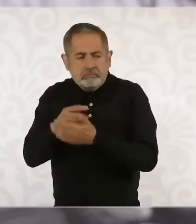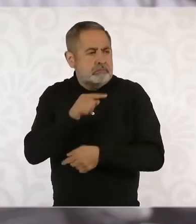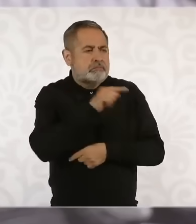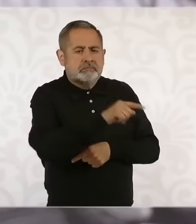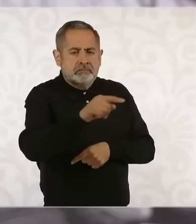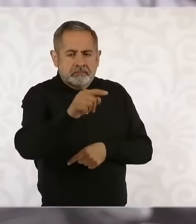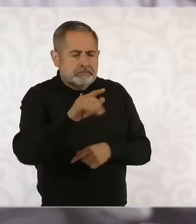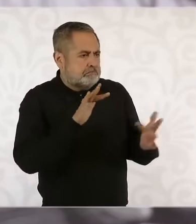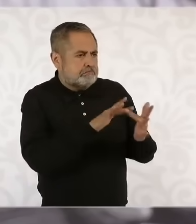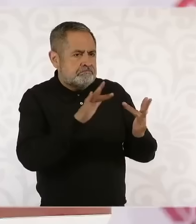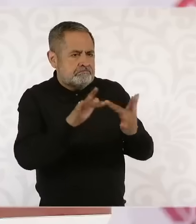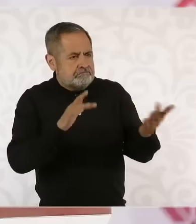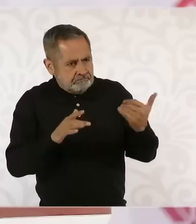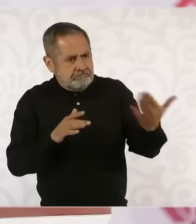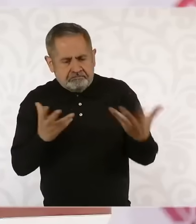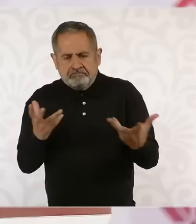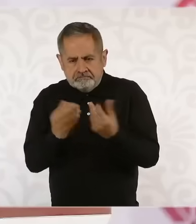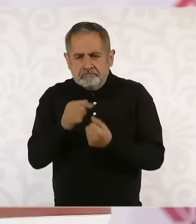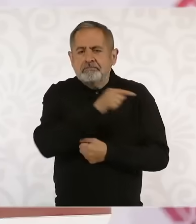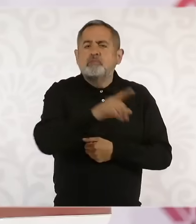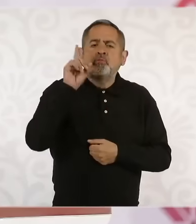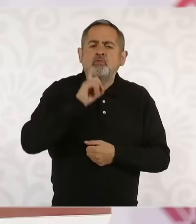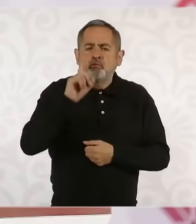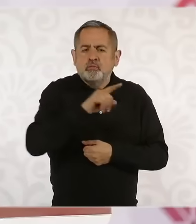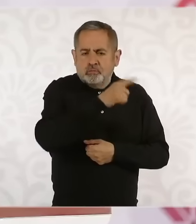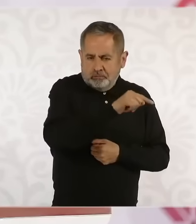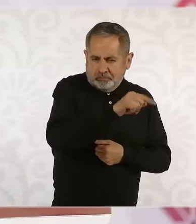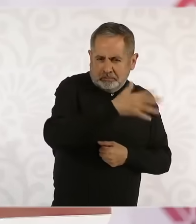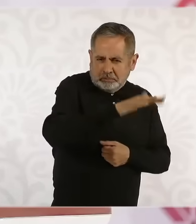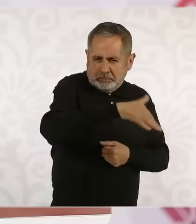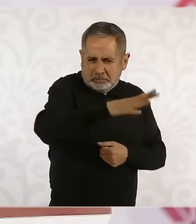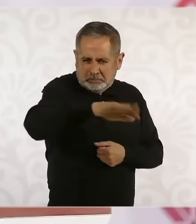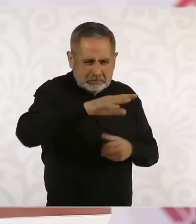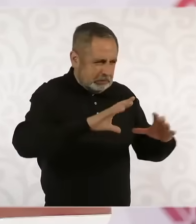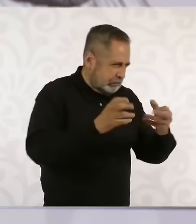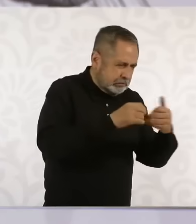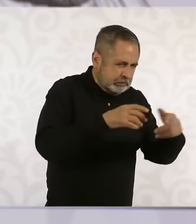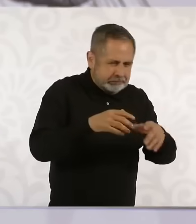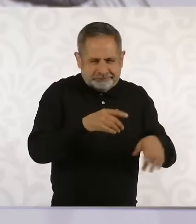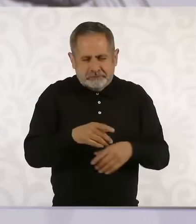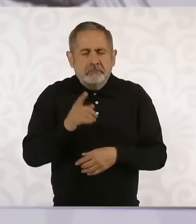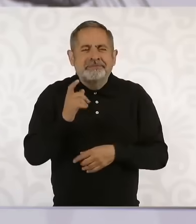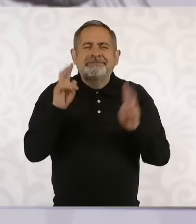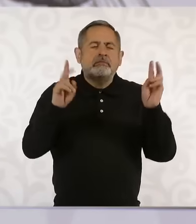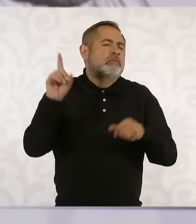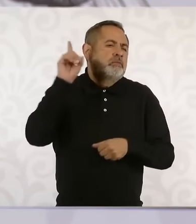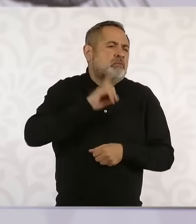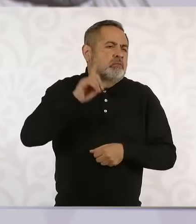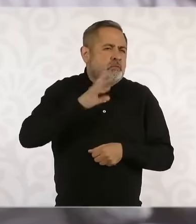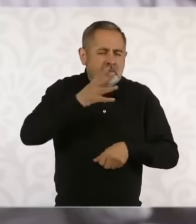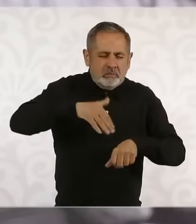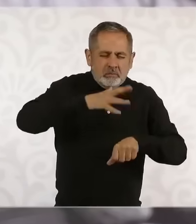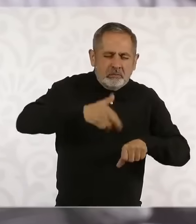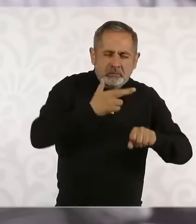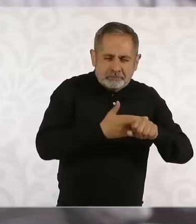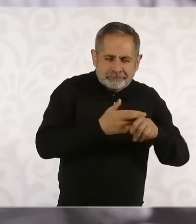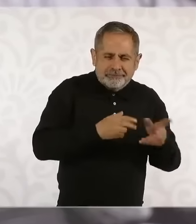colectivos, este de mujeres eh buscadoras. Así que ya tenemos como 5 días que ha estado diario diario